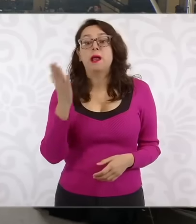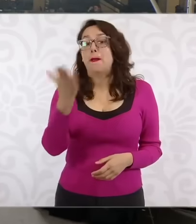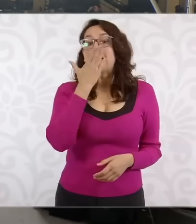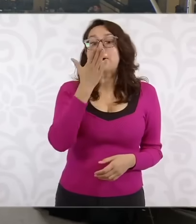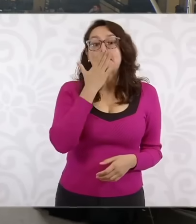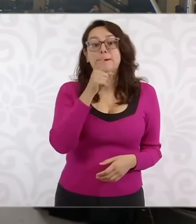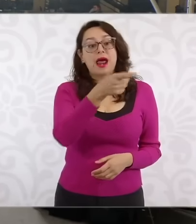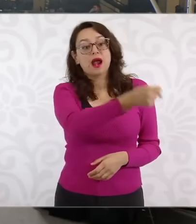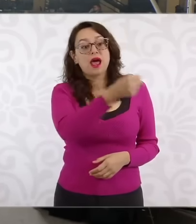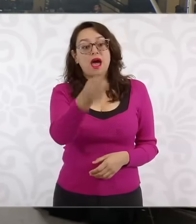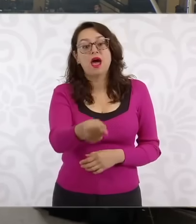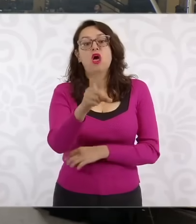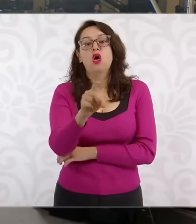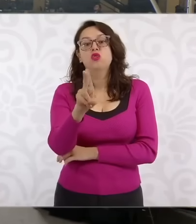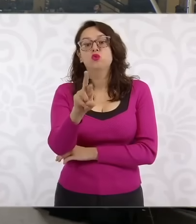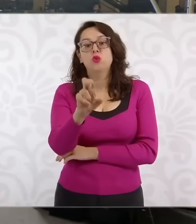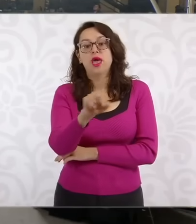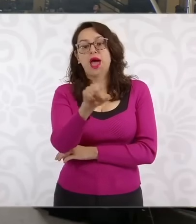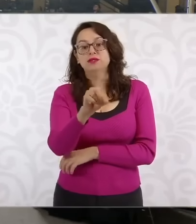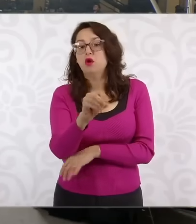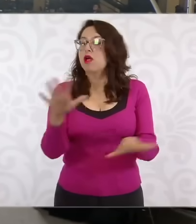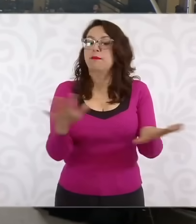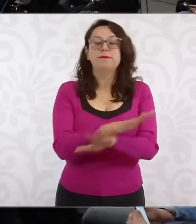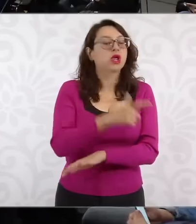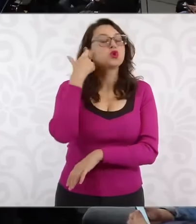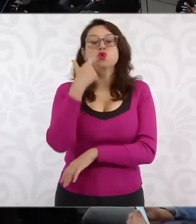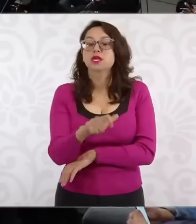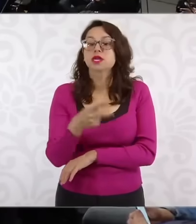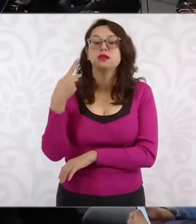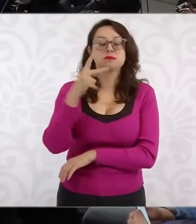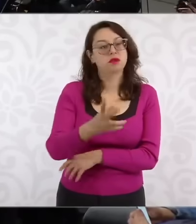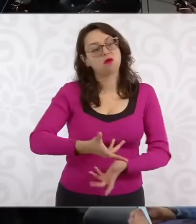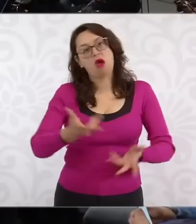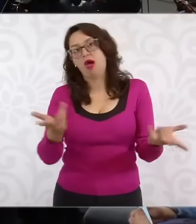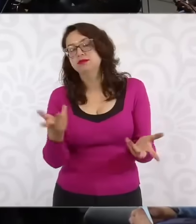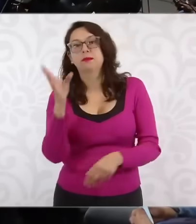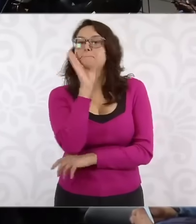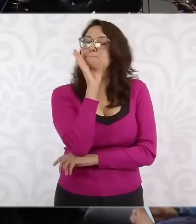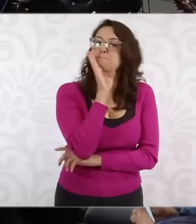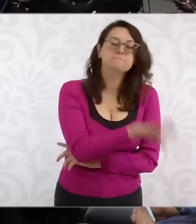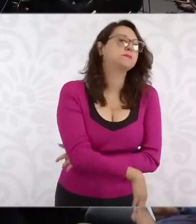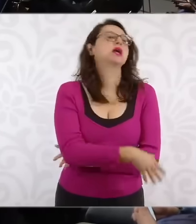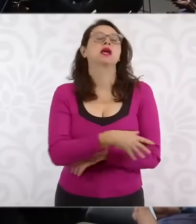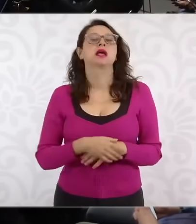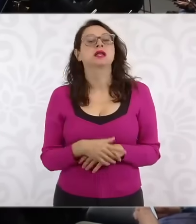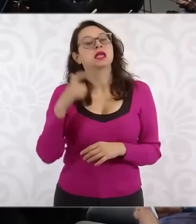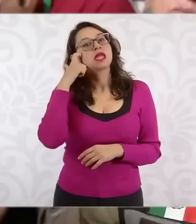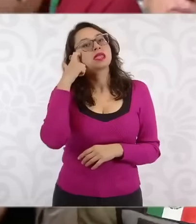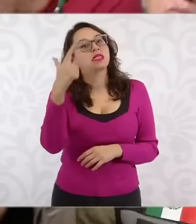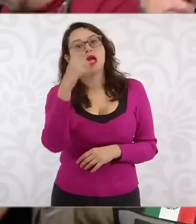Durazo y no lo quiere cambiar. Pero este señor ha hecho y deshecho. Este fiscal inventa casos. Hay